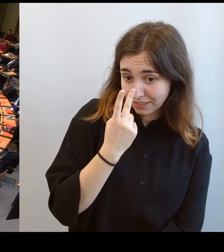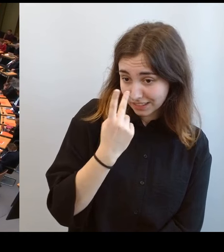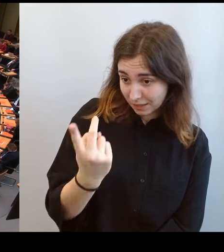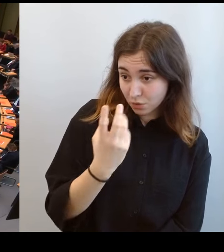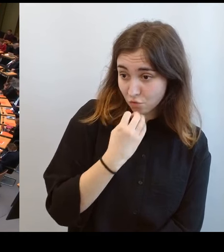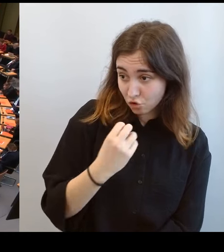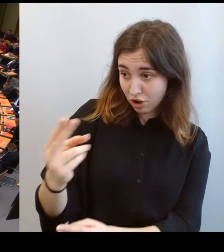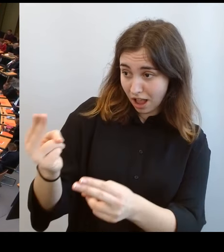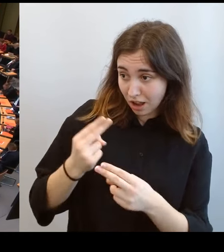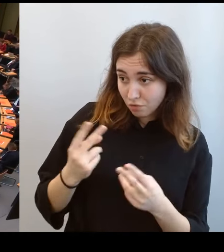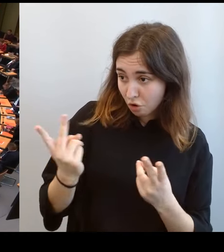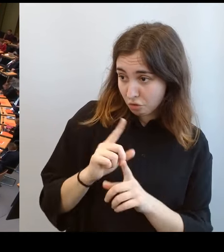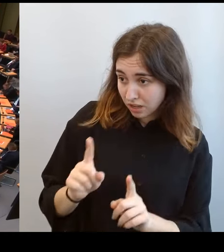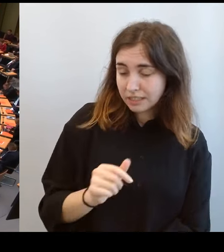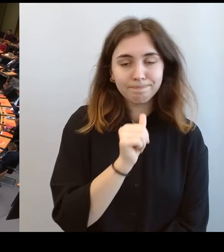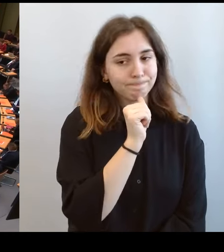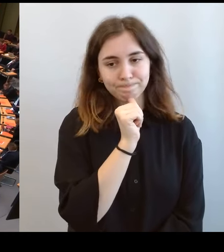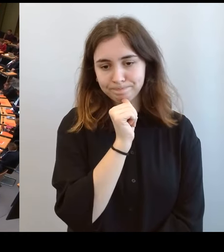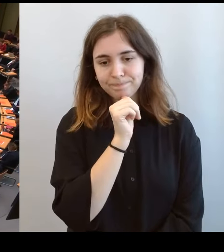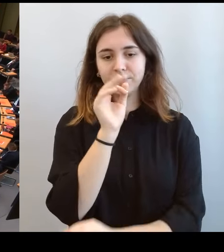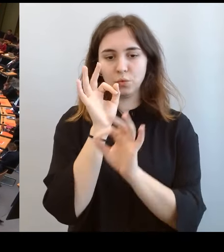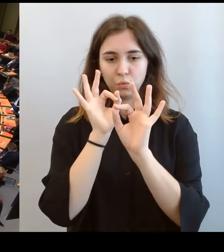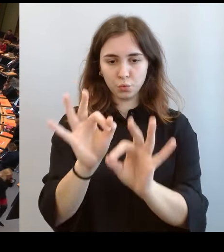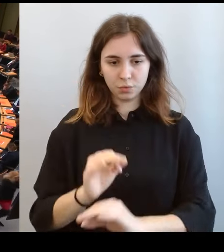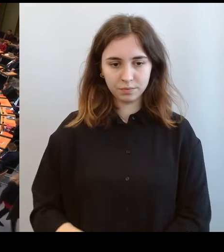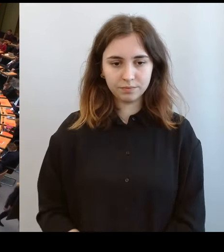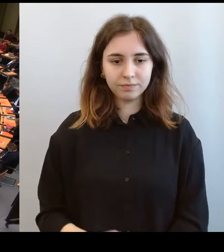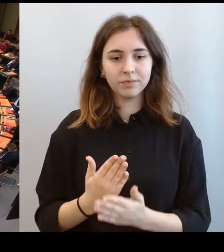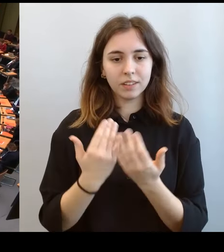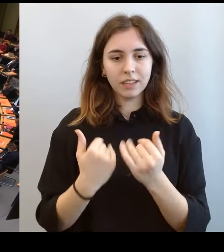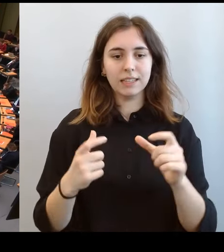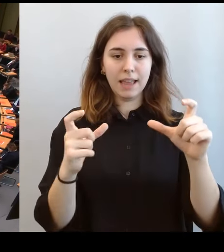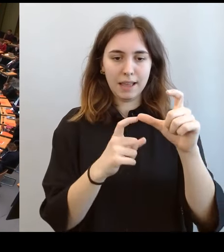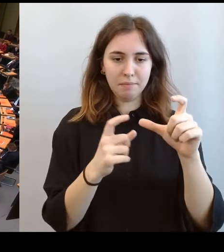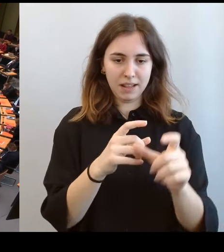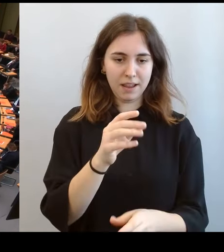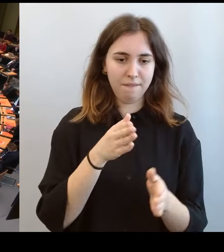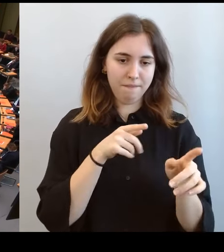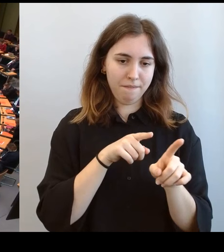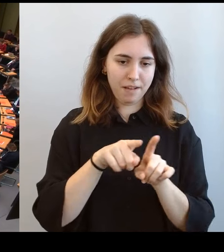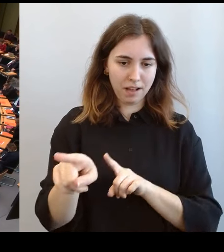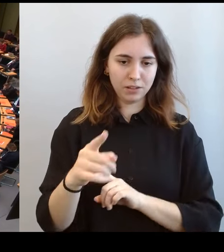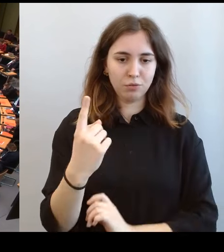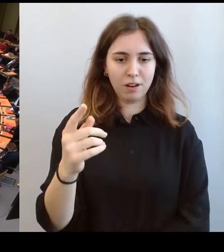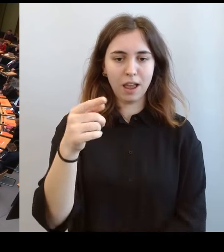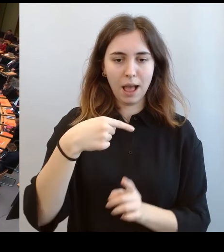Damit spricht nun für die SPD fraktion der Abgeordnete Schneider. Bitte schön, Sie haben das Wort.